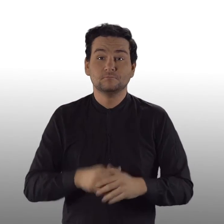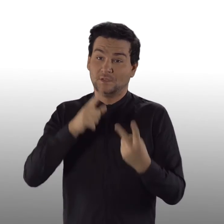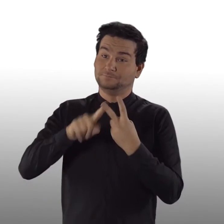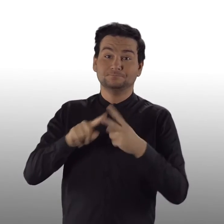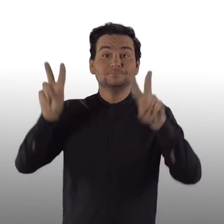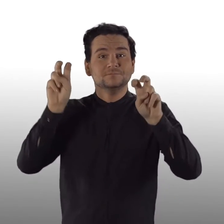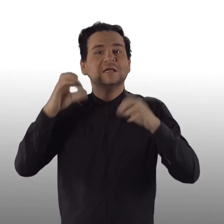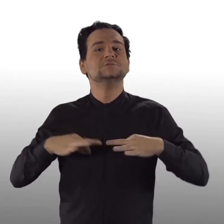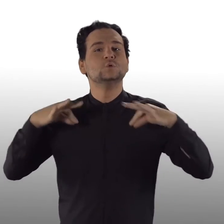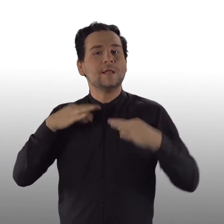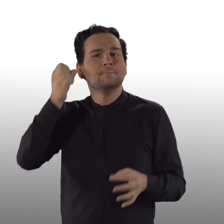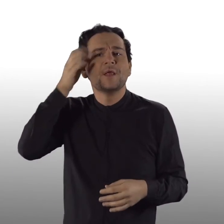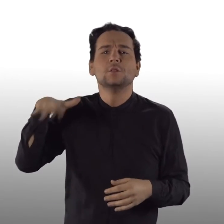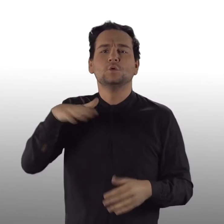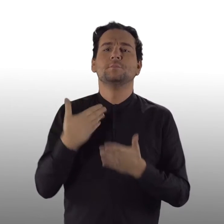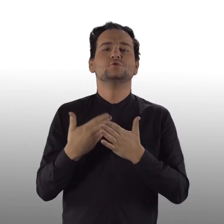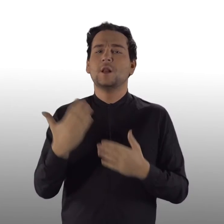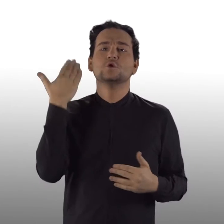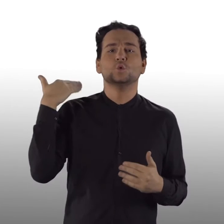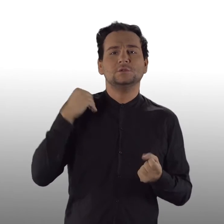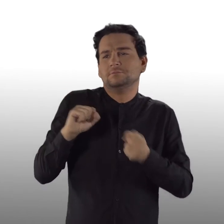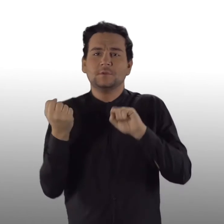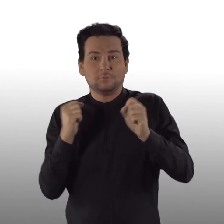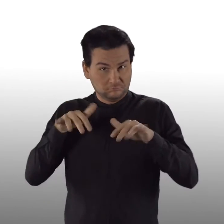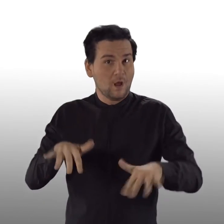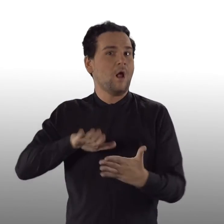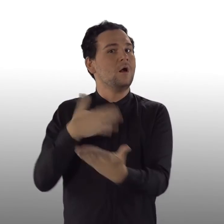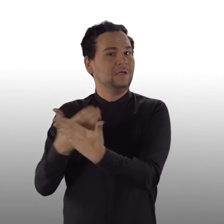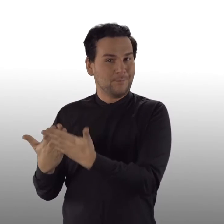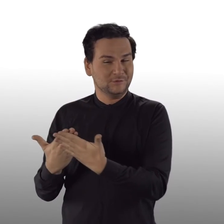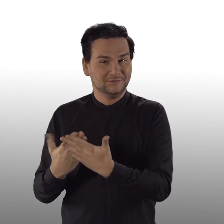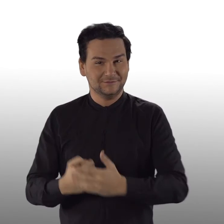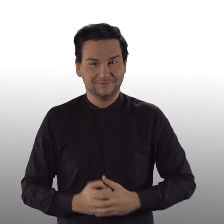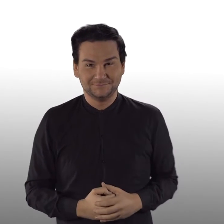Im Bereich „Gesundheitsbildung“ wird zum Beispiel Rückengymnastik angeboten.